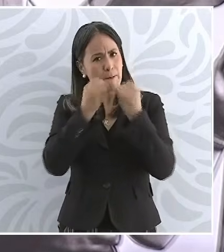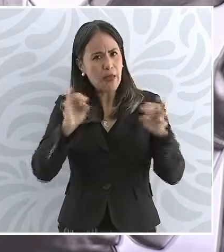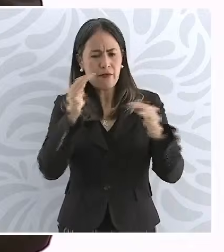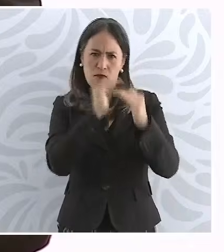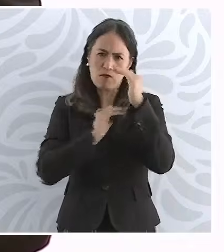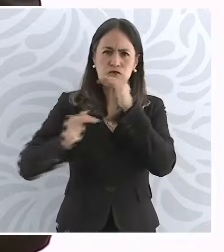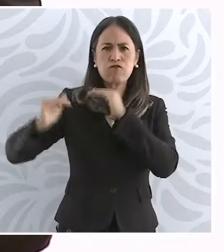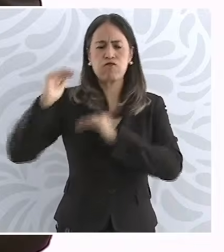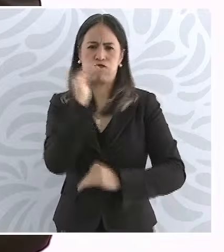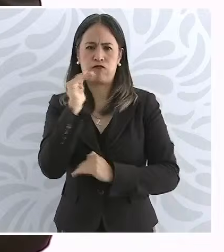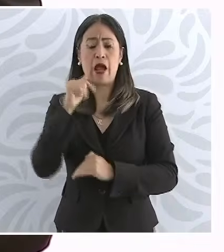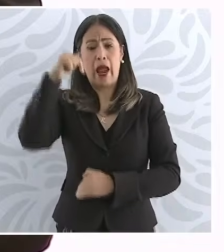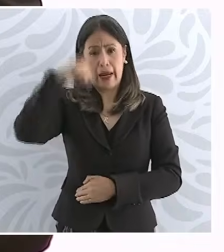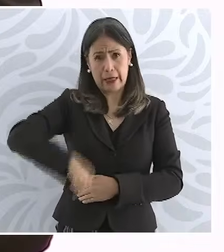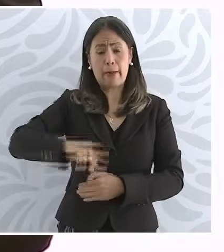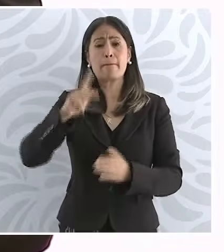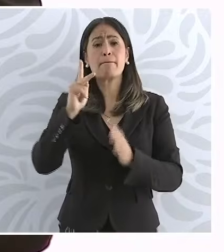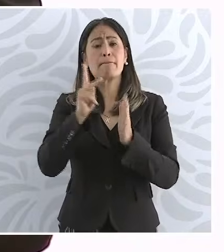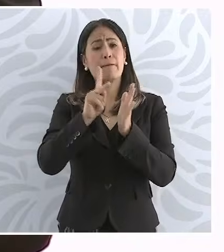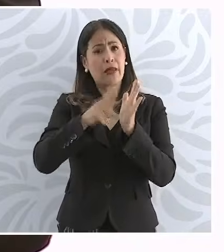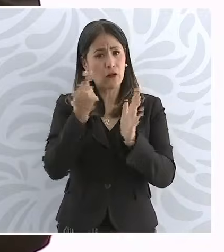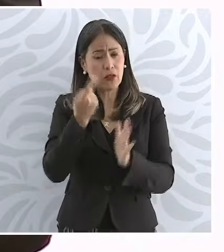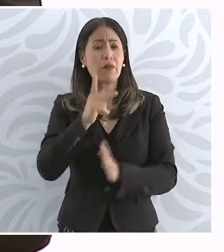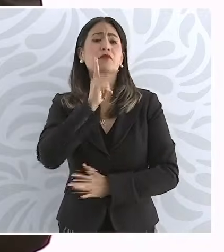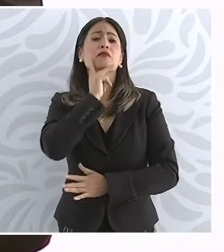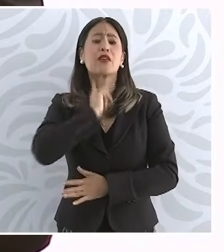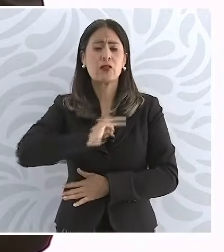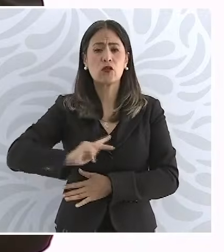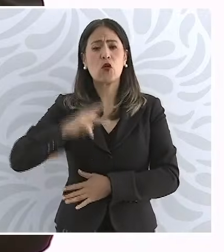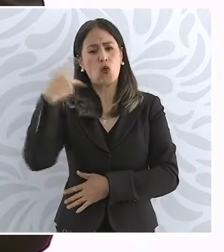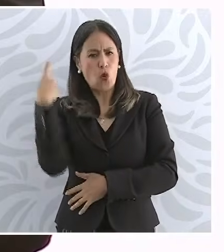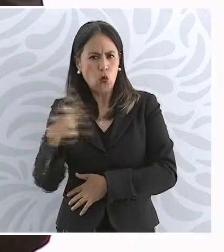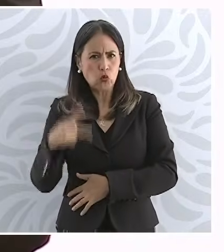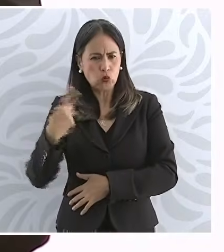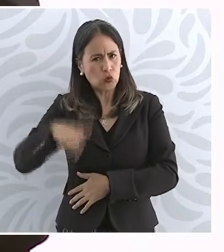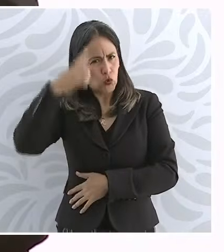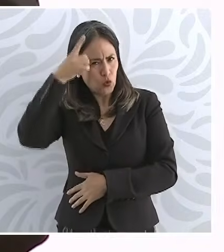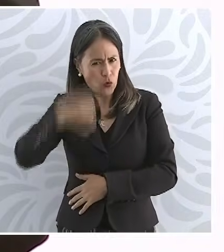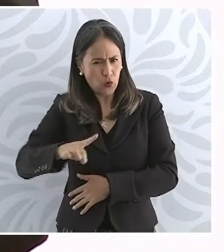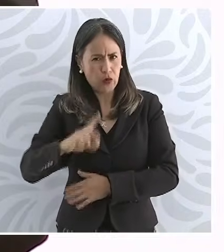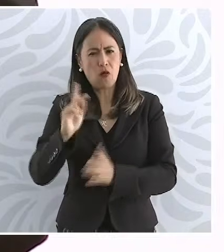México reafirmó su derecho a decidir sobre sus recursos naturales con total autoridad y